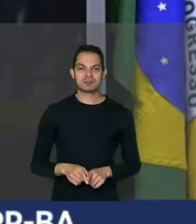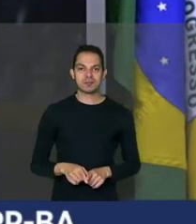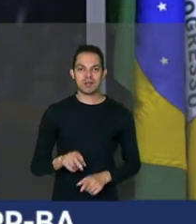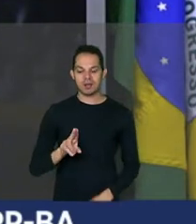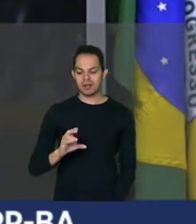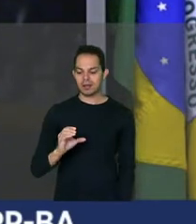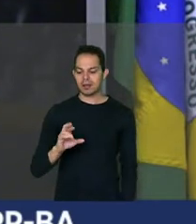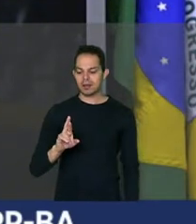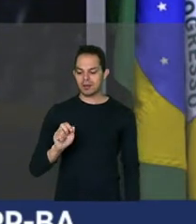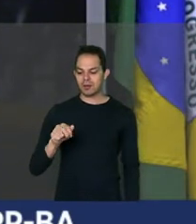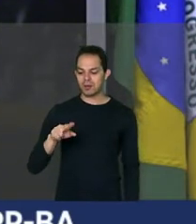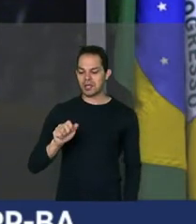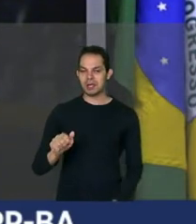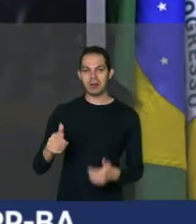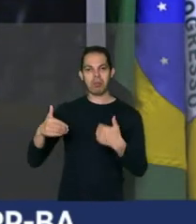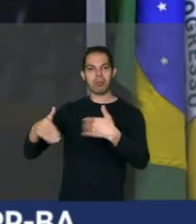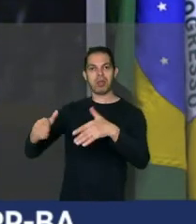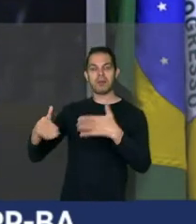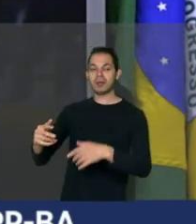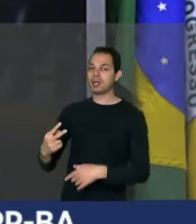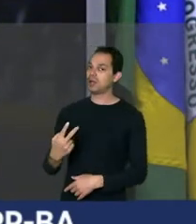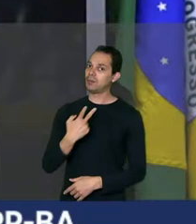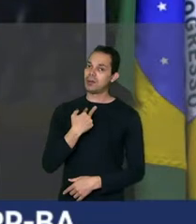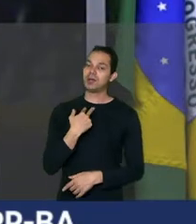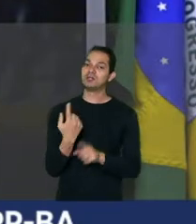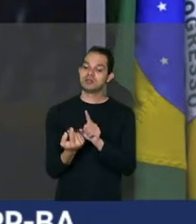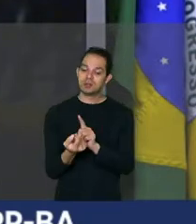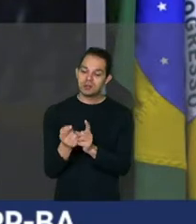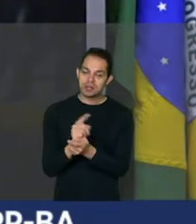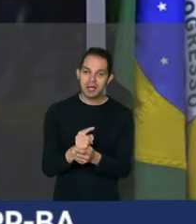POVOS CONTIDOS NA CARTA DAS NAÇÕES UNIDAS. NÃO PODEMOS DEIXAR A UCRÂNIA É PRÓPRIA SORTE, PELO CONTRÁRIO, APELO